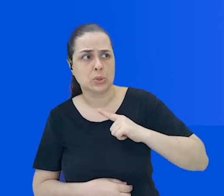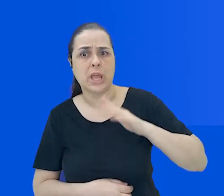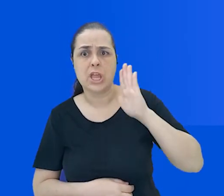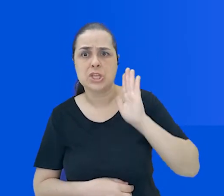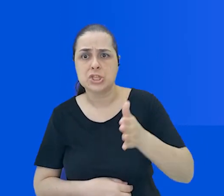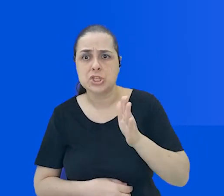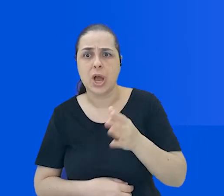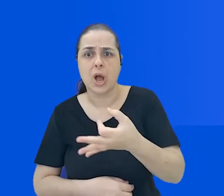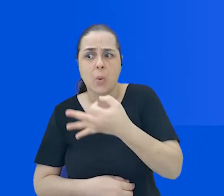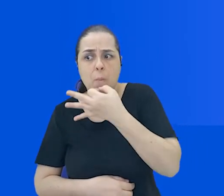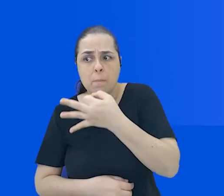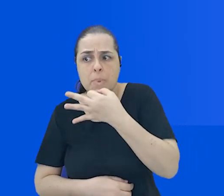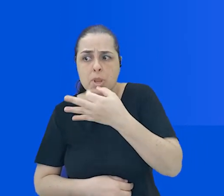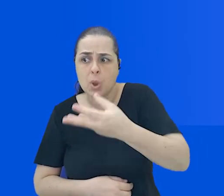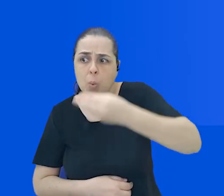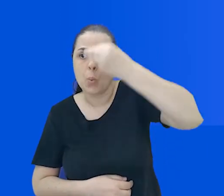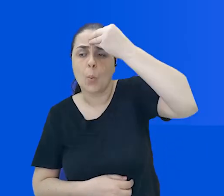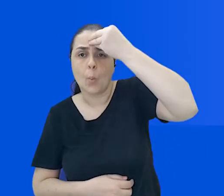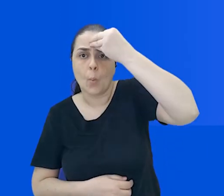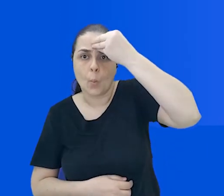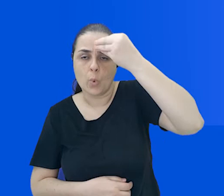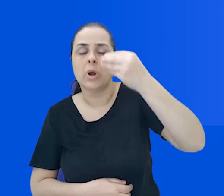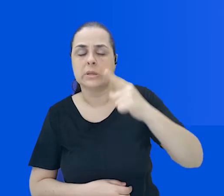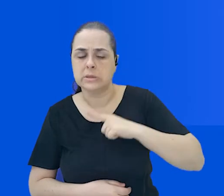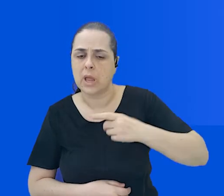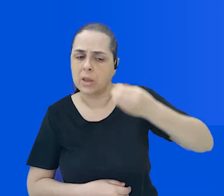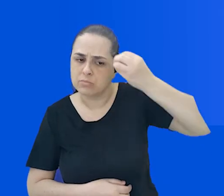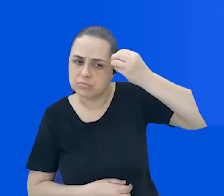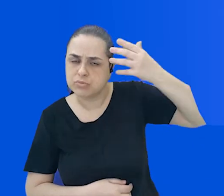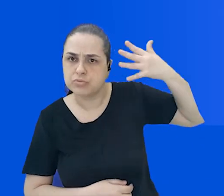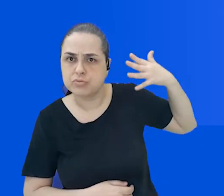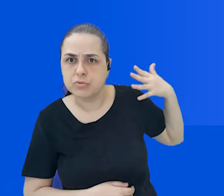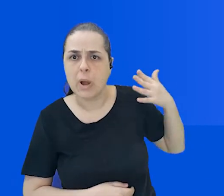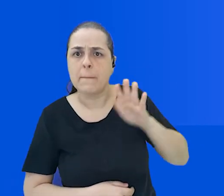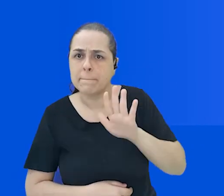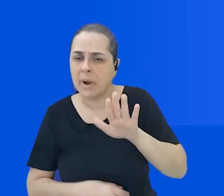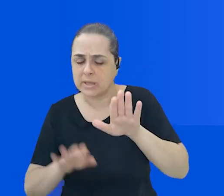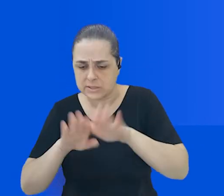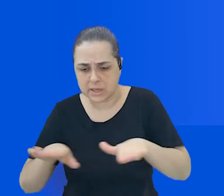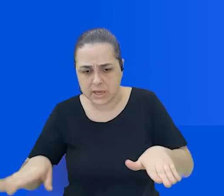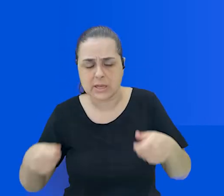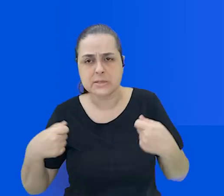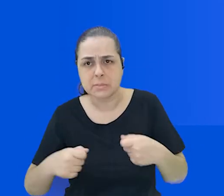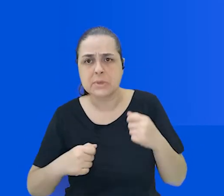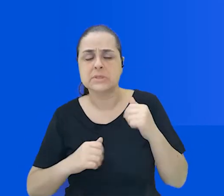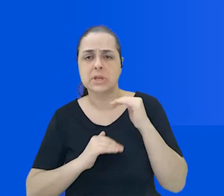Então assim, as crianças, a gente está tentando entrar nesse processo para que elas criem esse repertório e entrem em contato com isso.